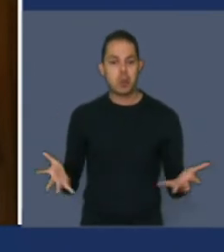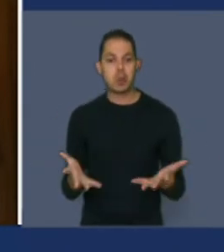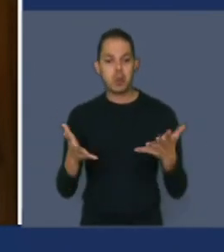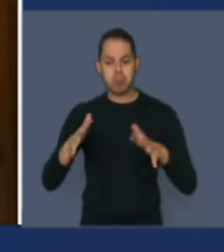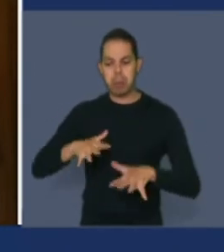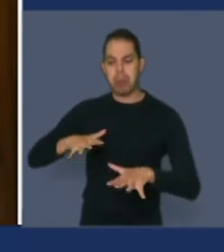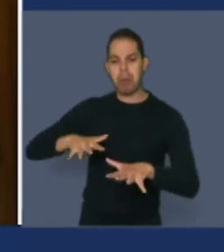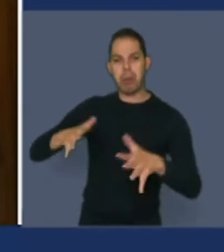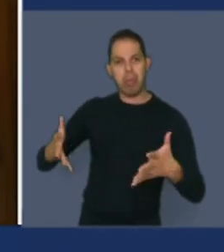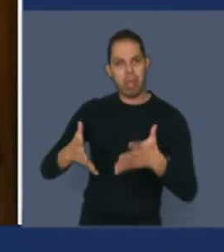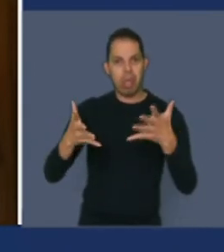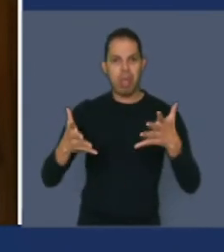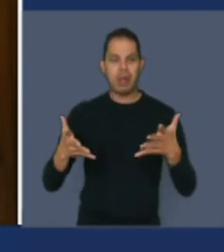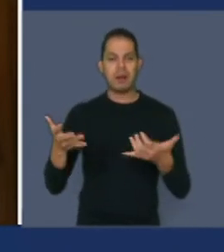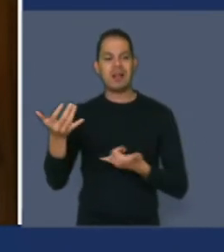FAZ AS GRACINHAS, A BOIADA VAI